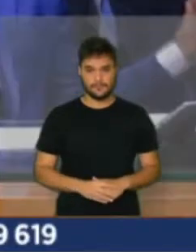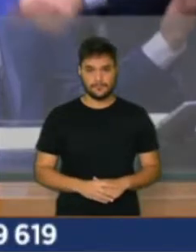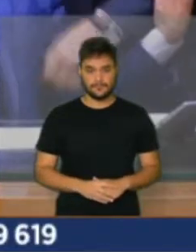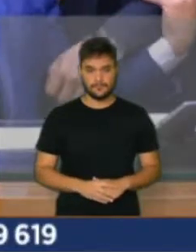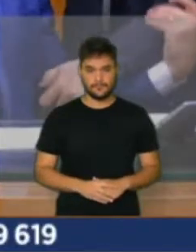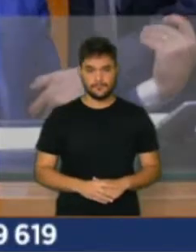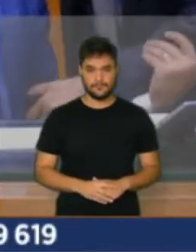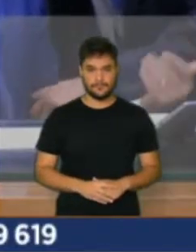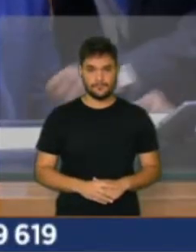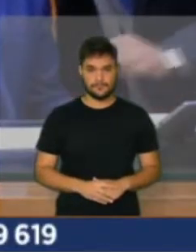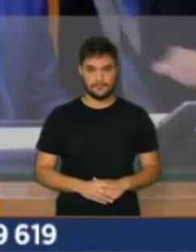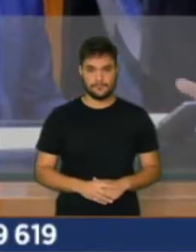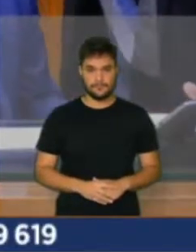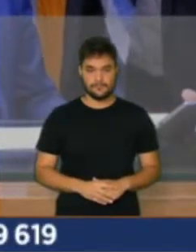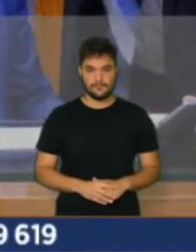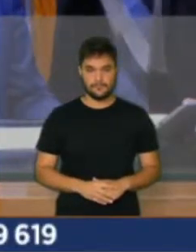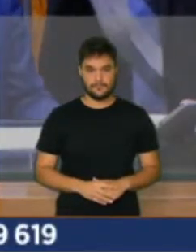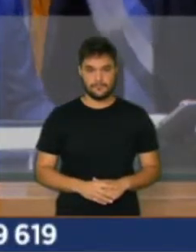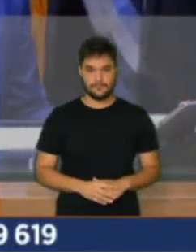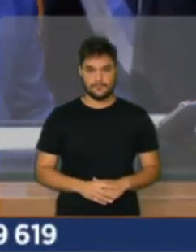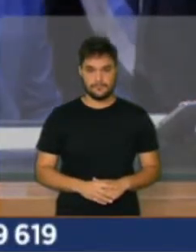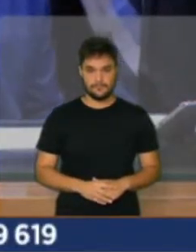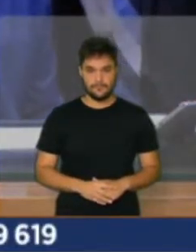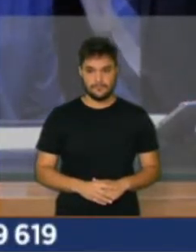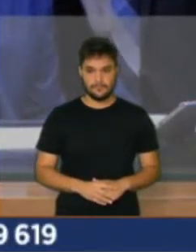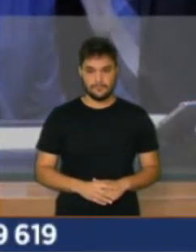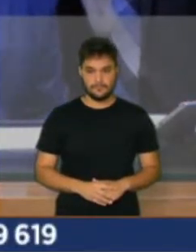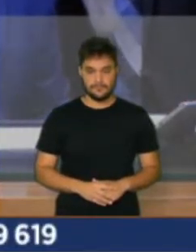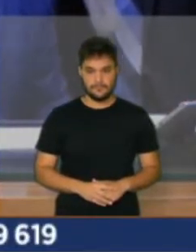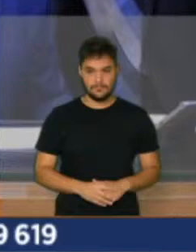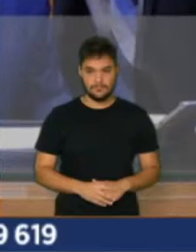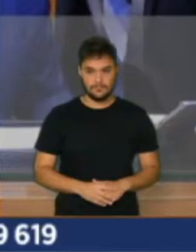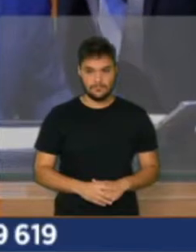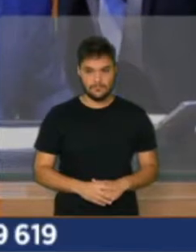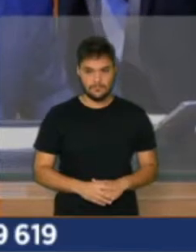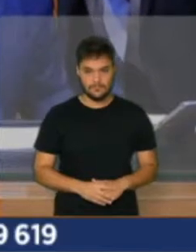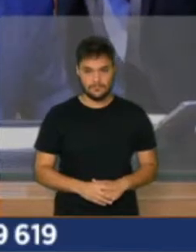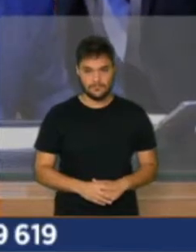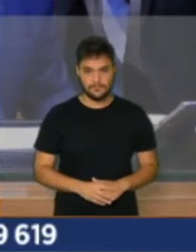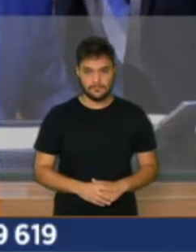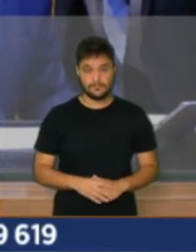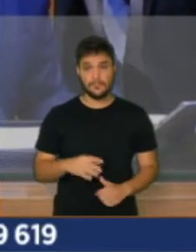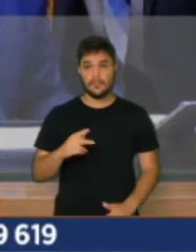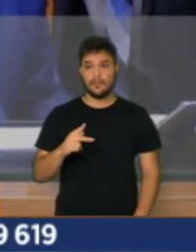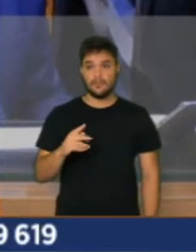SIM. -- [PRESIDENTE]: PSDB. [DEPUTADO]: SENHOR PRESIDENTE, RATIFICO TER UMA EMPRESA FORA DO BRASIL NÃO É